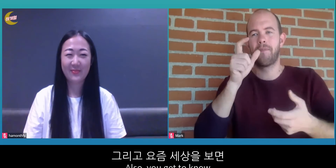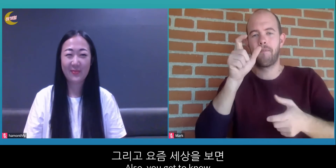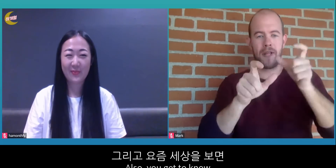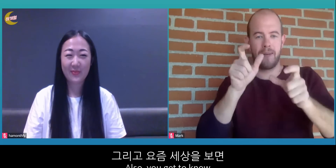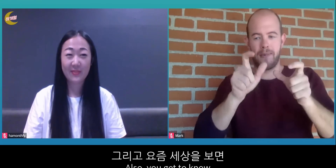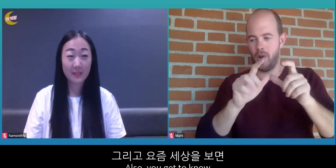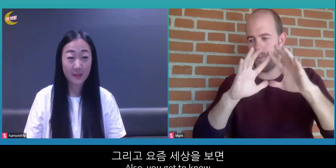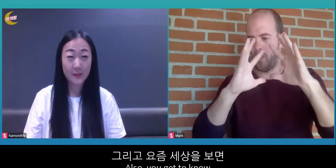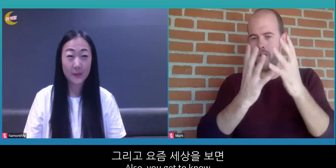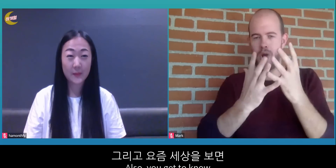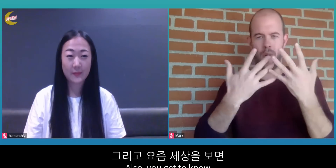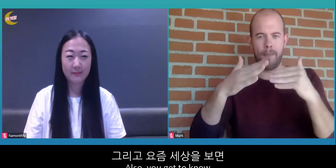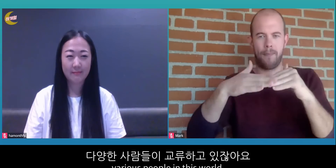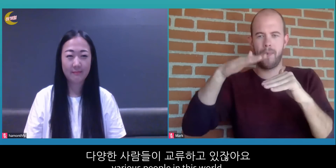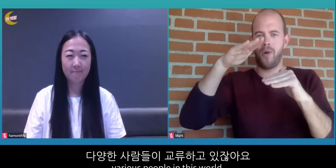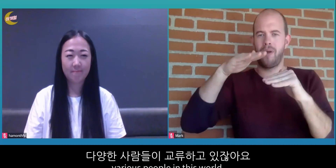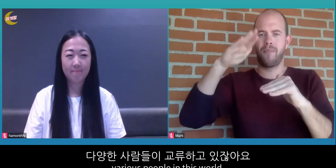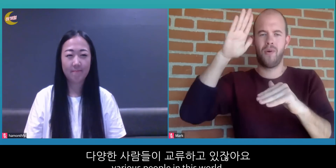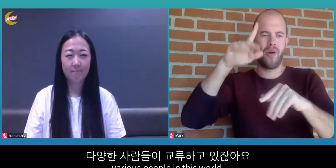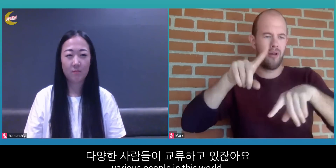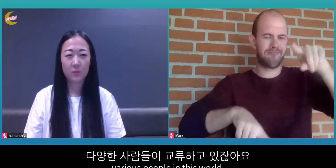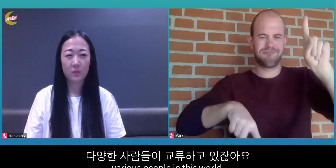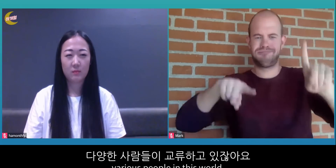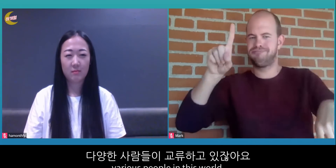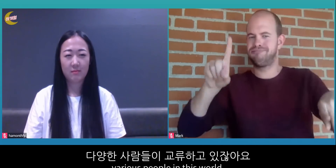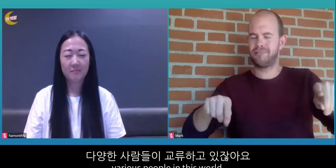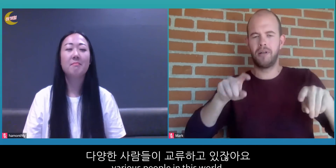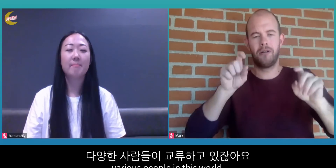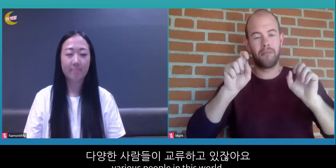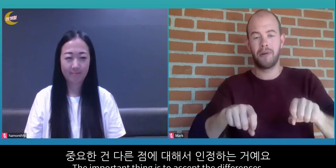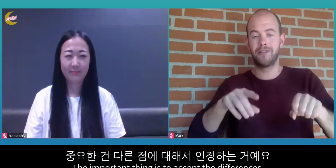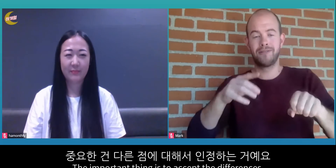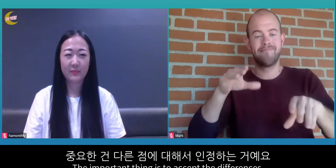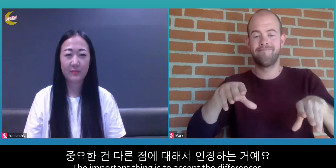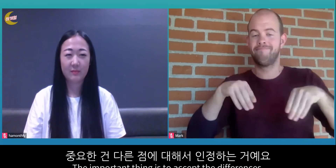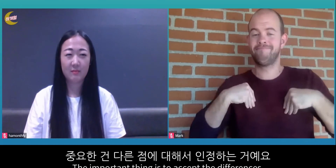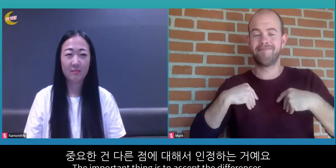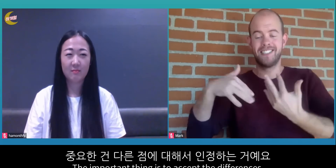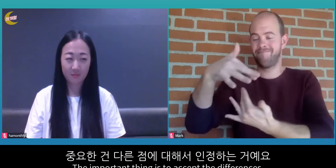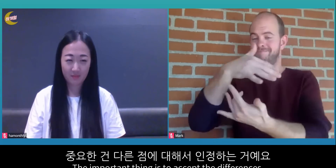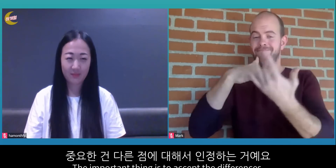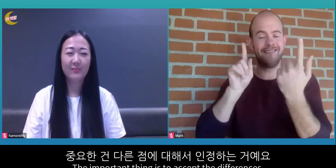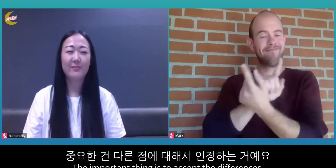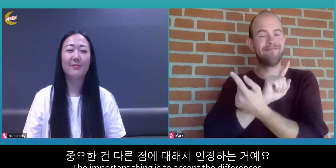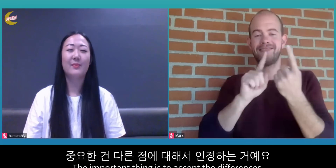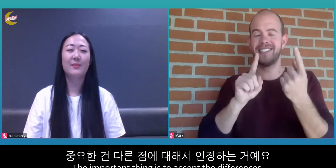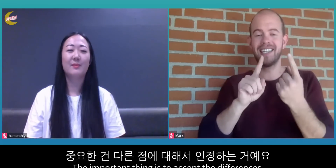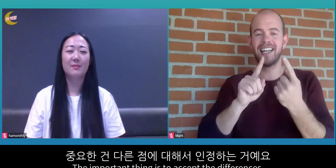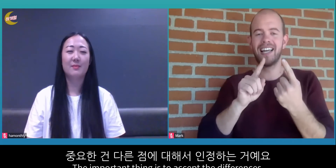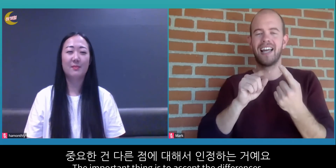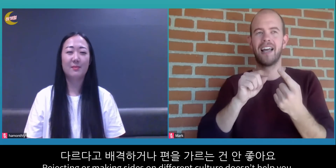また、この世界のさまざまな人々と知り合うことができます。 重要なことは、違いを受け入れることです。